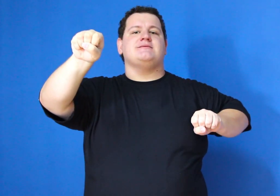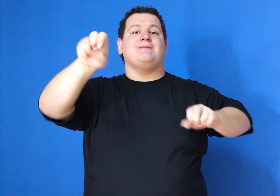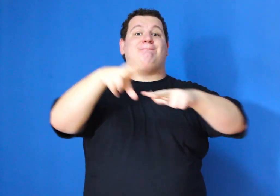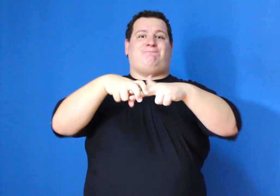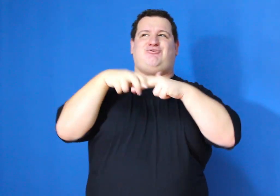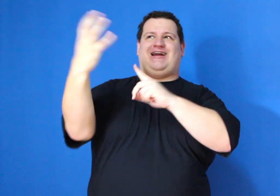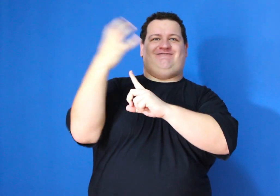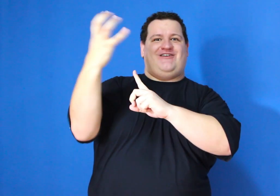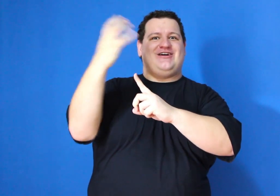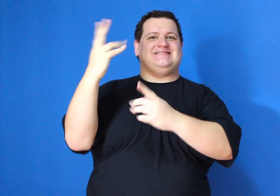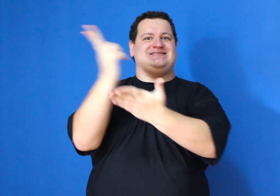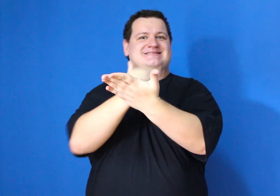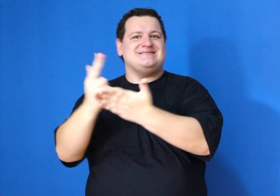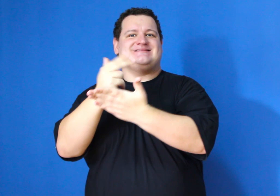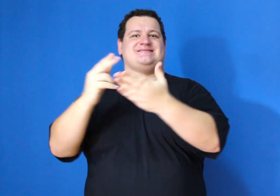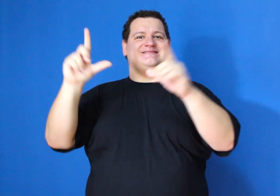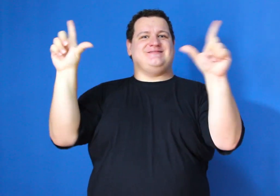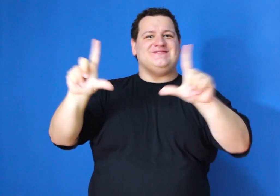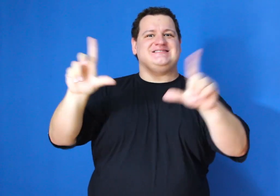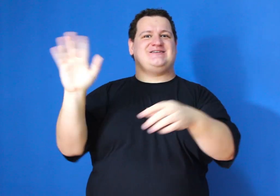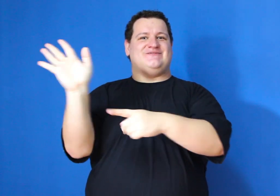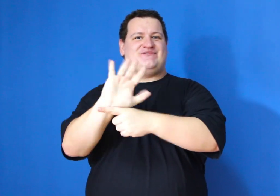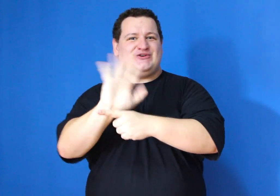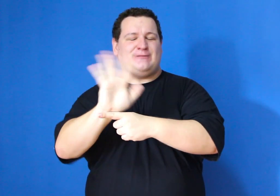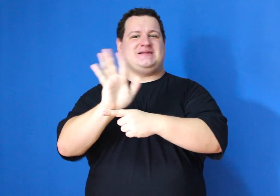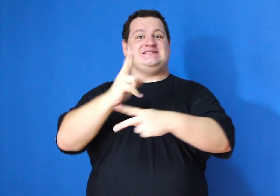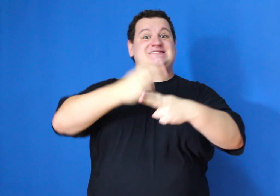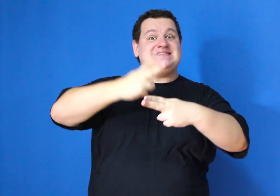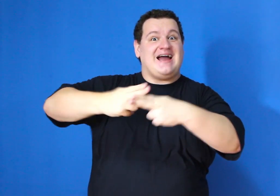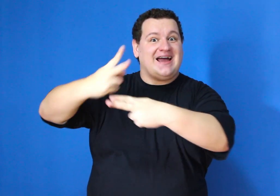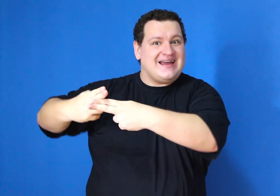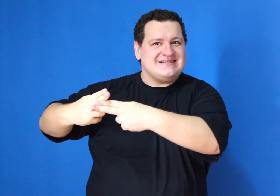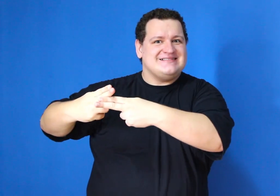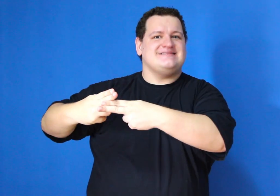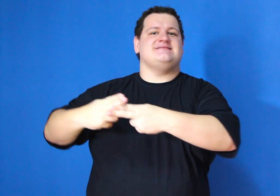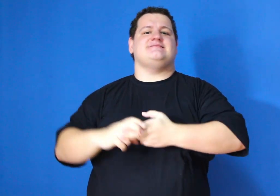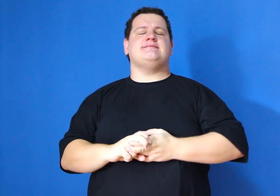por influência de desenhos animados, filmes e séries.